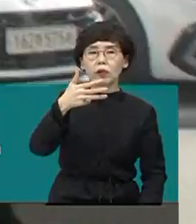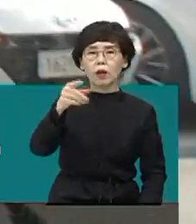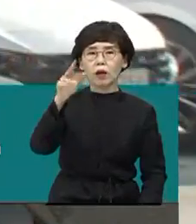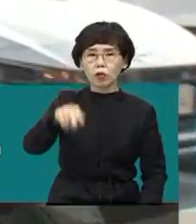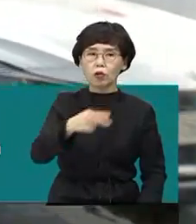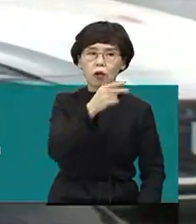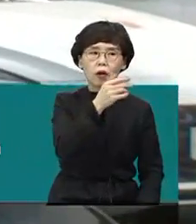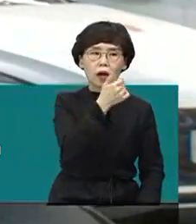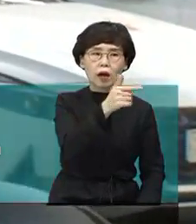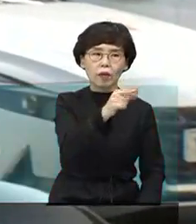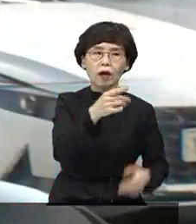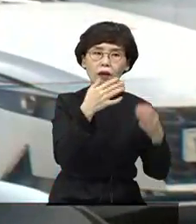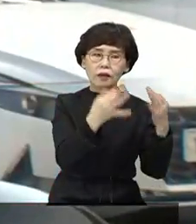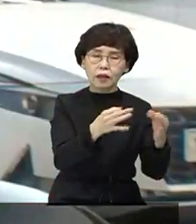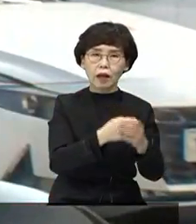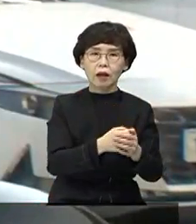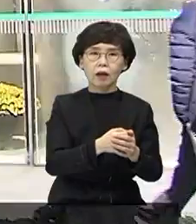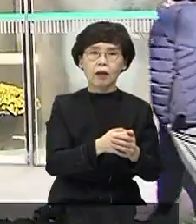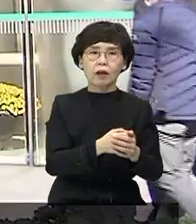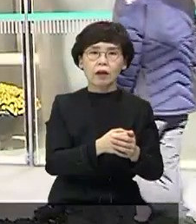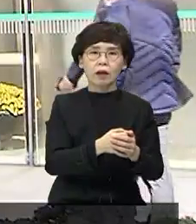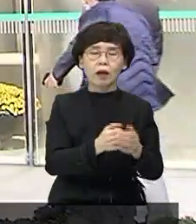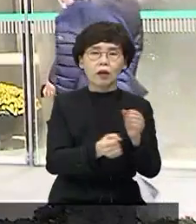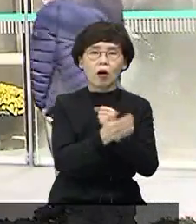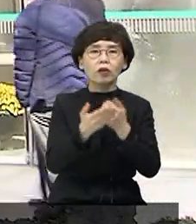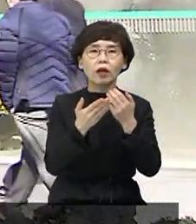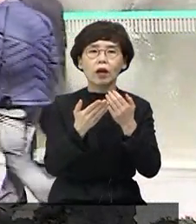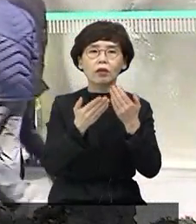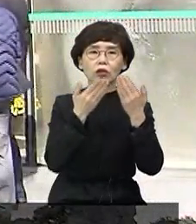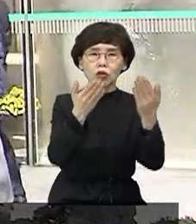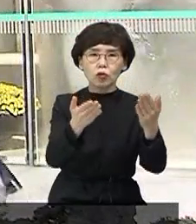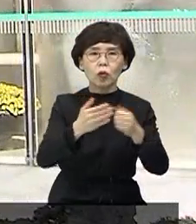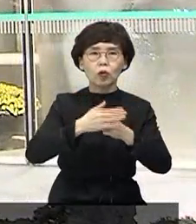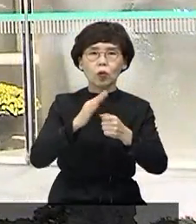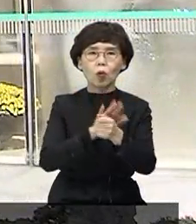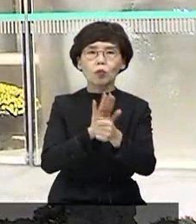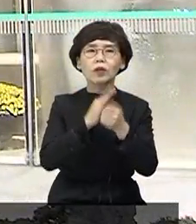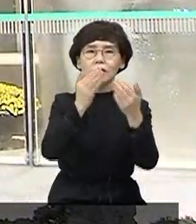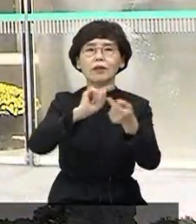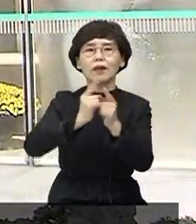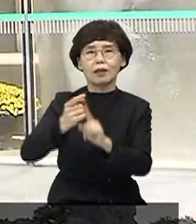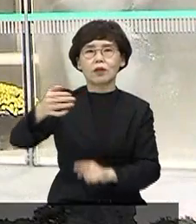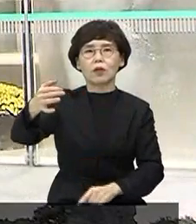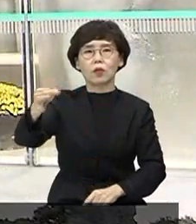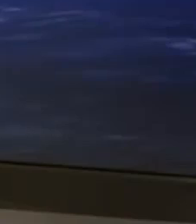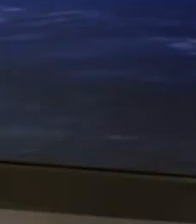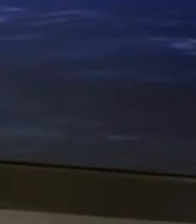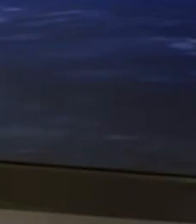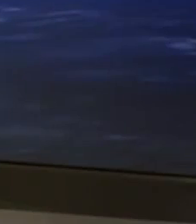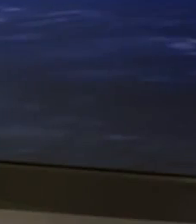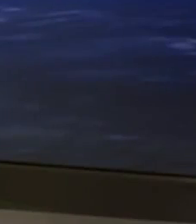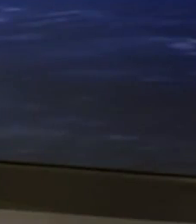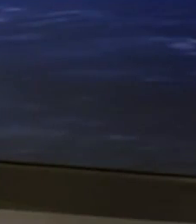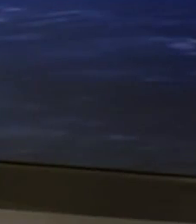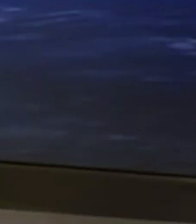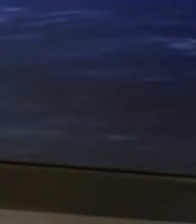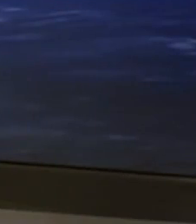화천대유와 하나은행 컨소시엄 형성 등의 영향에 행사하고 도움을 준 대가라고 판단하고 있습니다. 내년 대통령 선거를 100일 앞두고 SBS